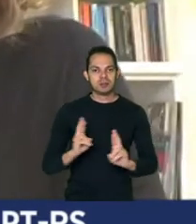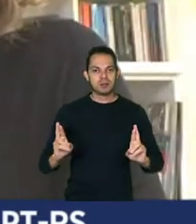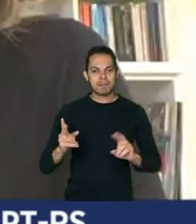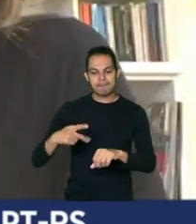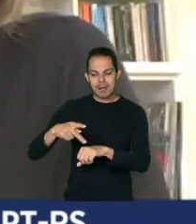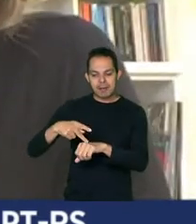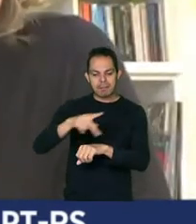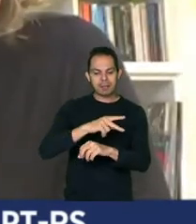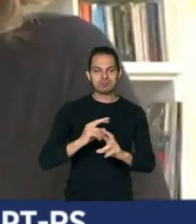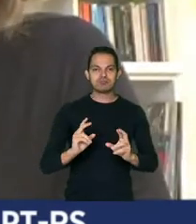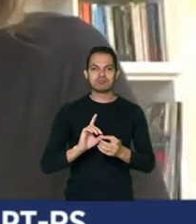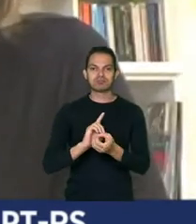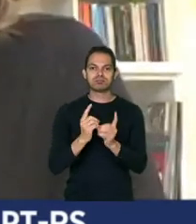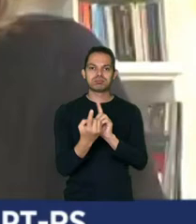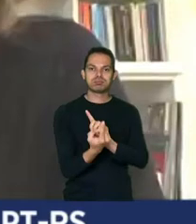BRASIL QUE DEVE PROPOR SEMPRE,